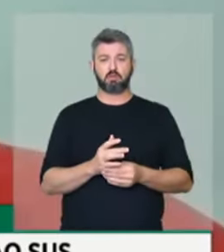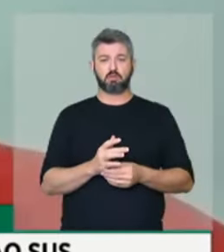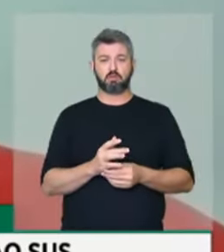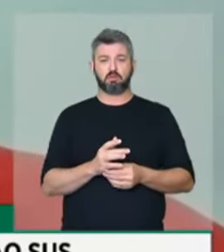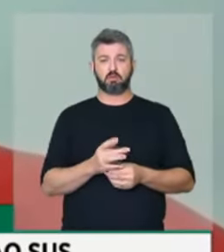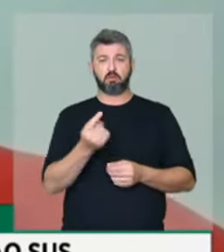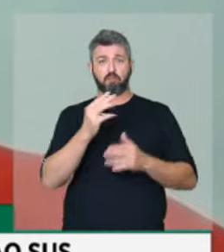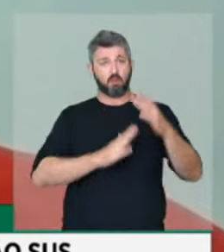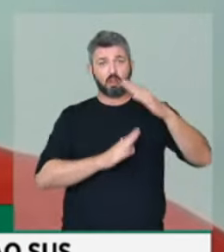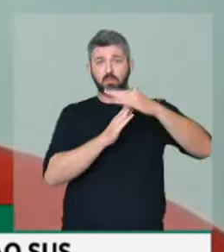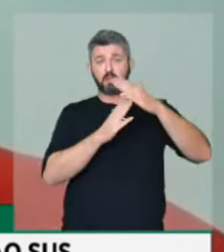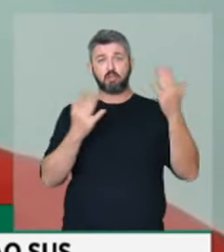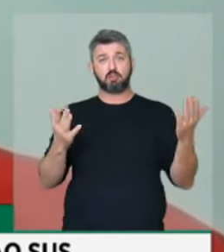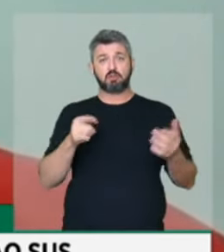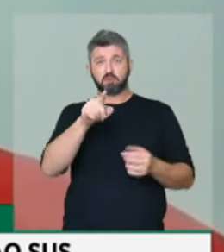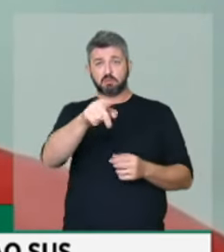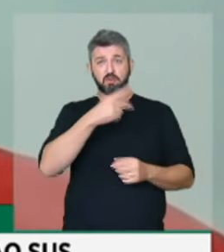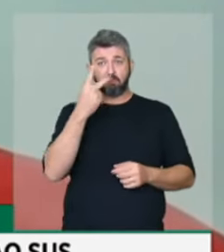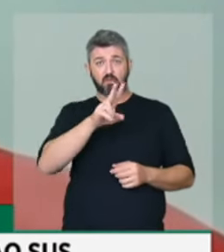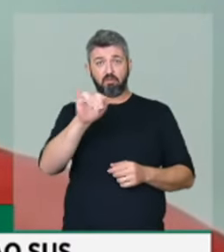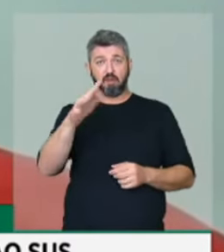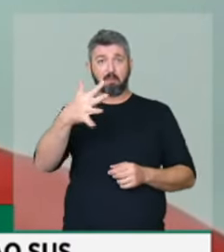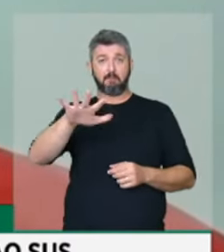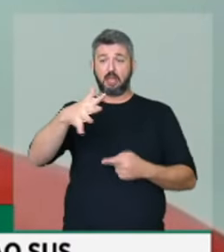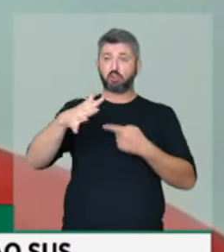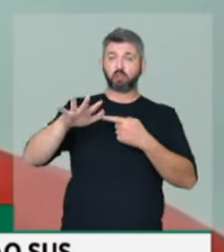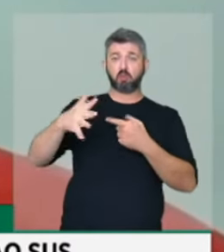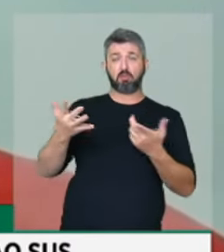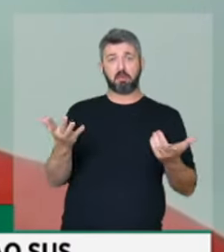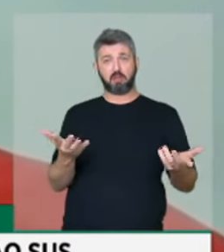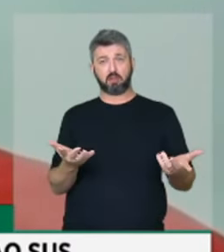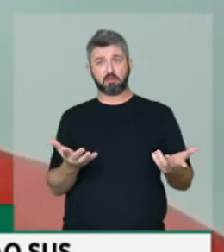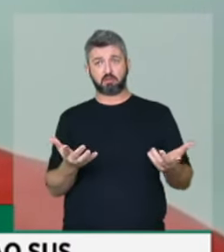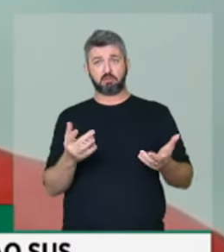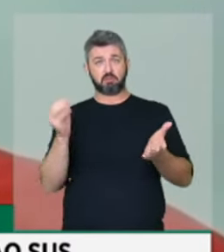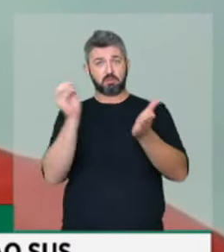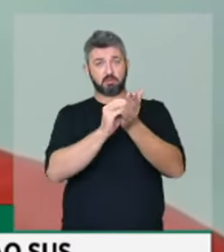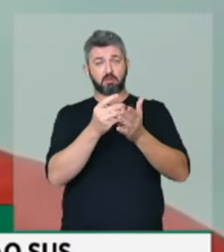SUL É OUTRO. -- QUEM QUE NÃO ESCREVE O QUE ESTÁ DIZENDO, NÃO ESTÁ DIZENDO QUE O VALOR